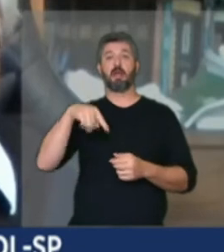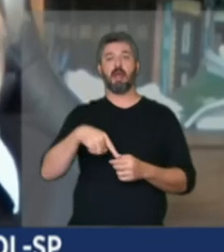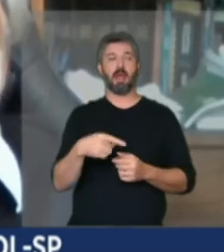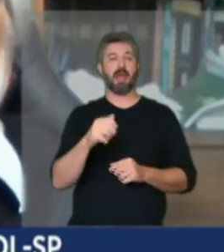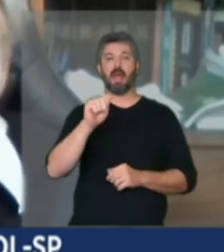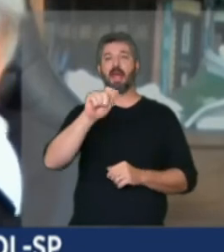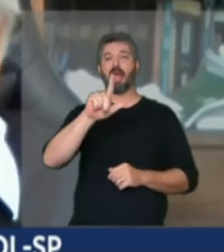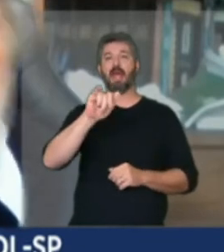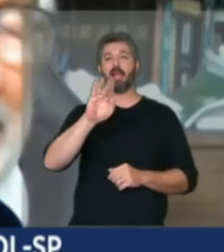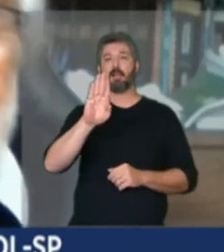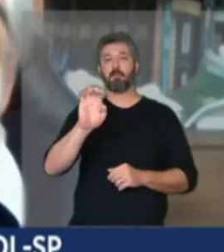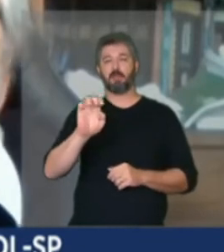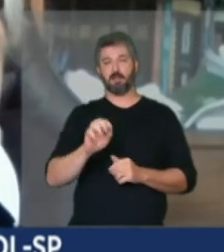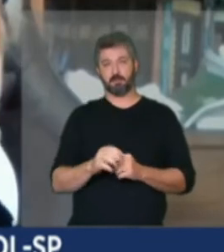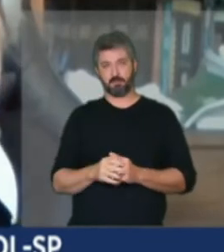UM ÁLIBI, PORQUE NÃO TEM NENHUMA DENÚNCIA-- [SOA A